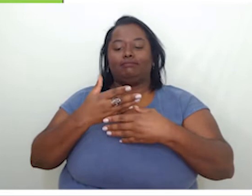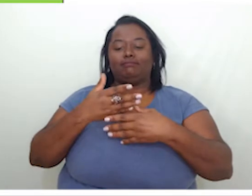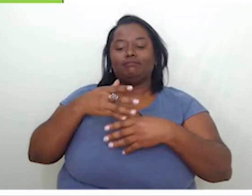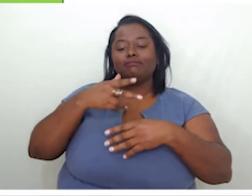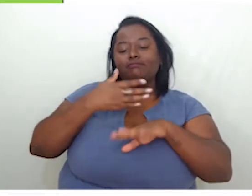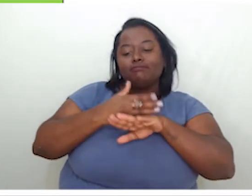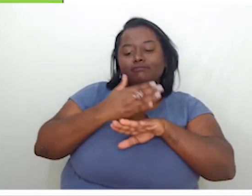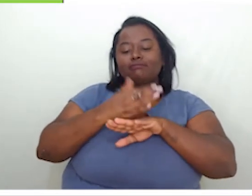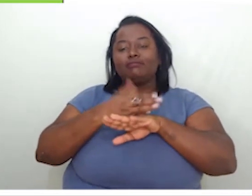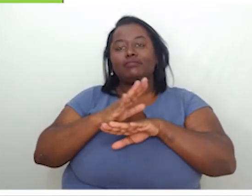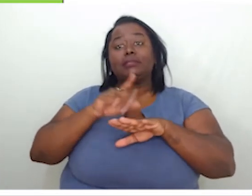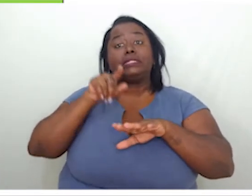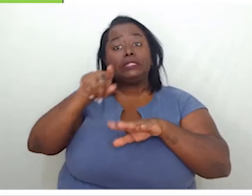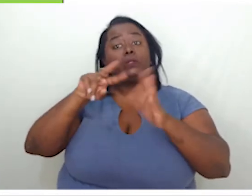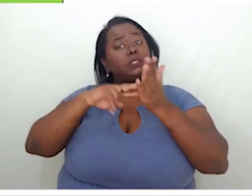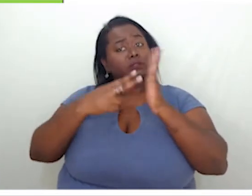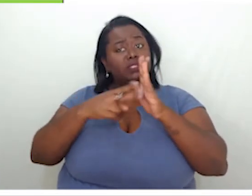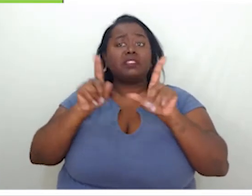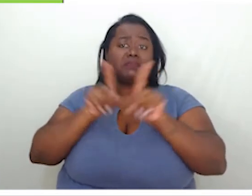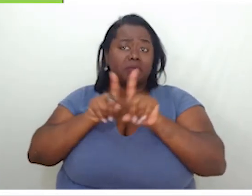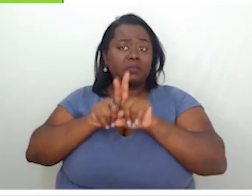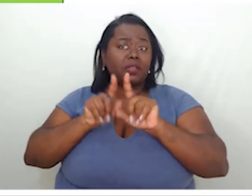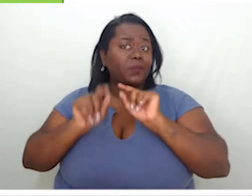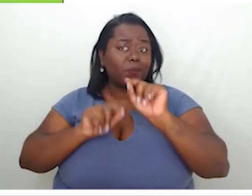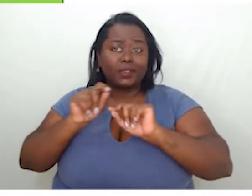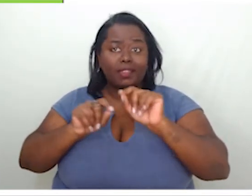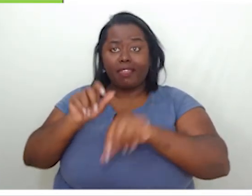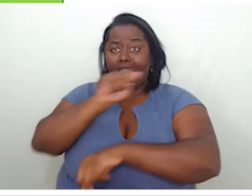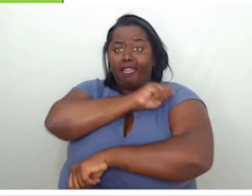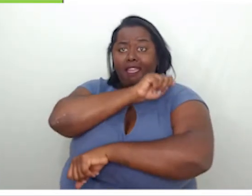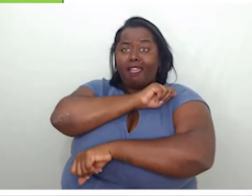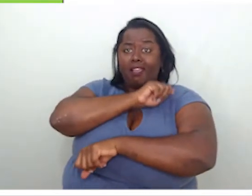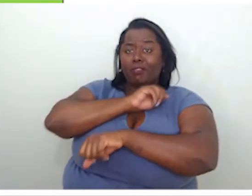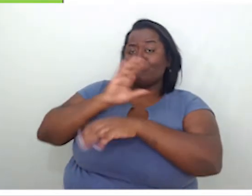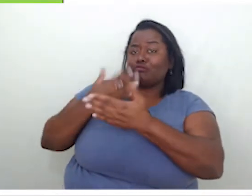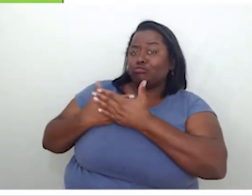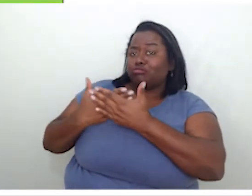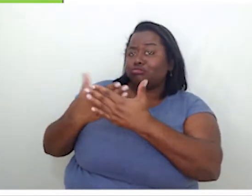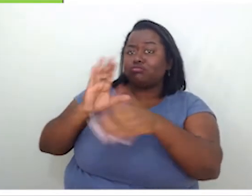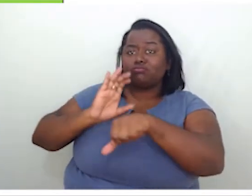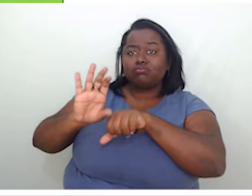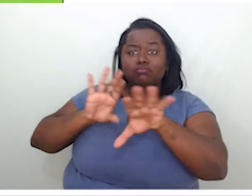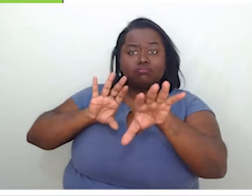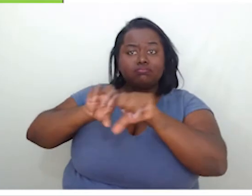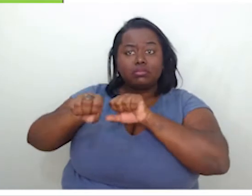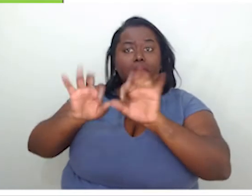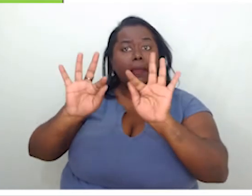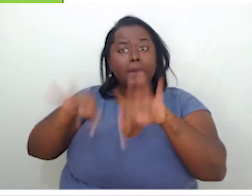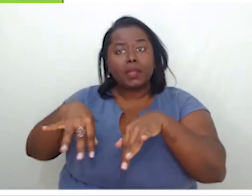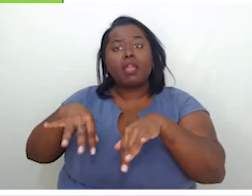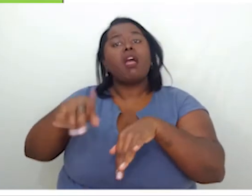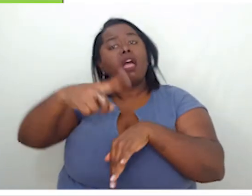personales y de pares también tras la conclusión y ellos tienen la libertad para elegir las herramientas